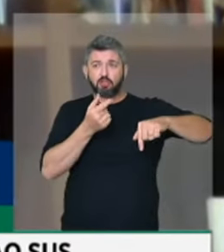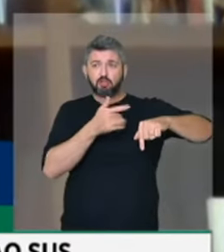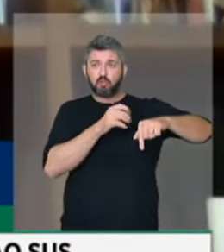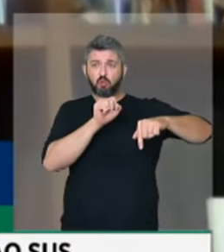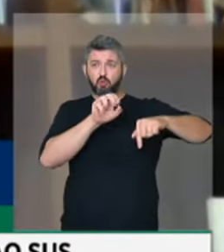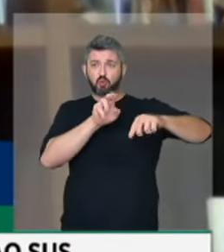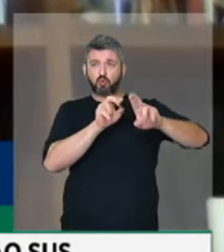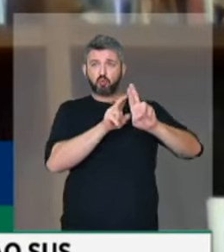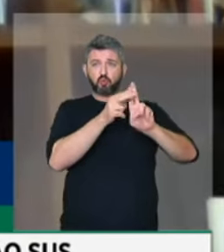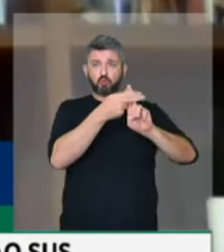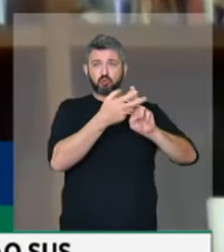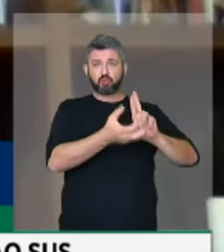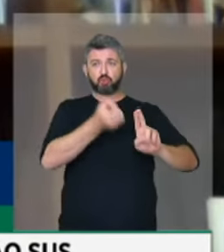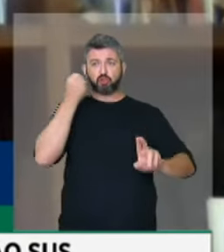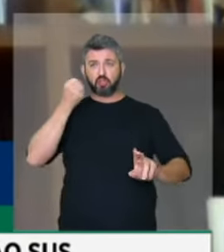SUS NÃO DÁ CONTA, PRIMEIRO: A EMENDA DO PDT EU TAMBÉM